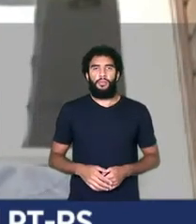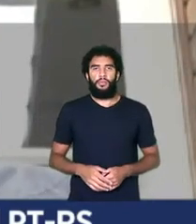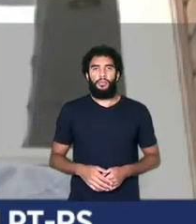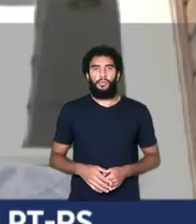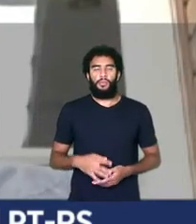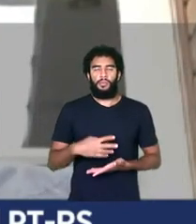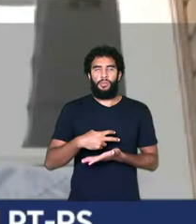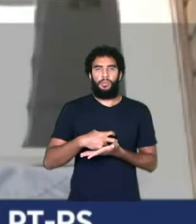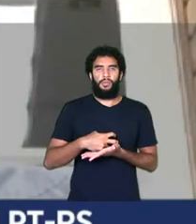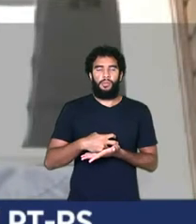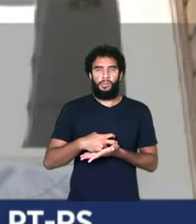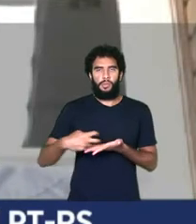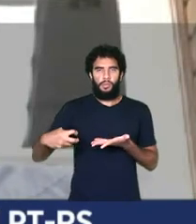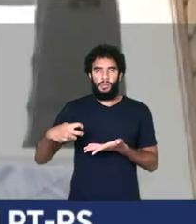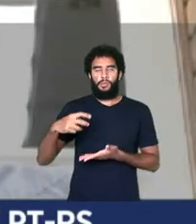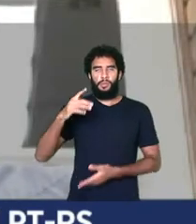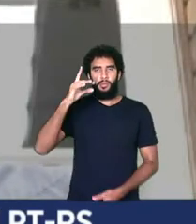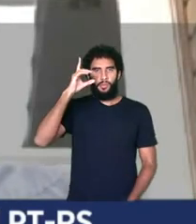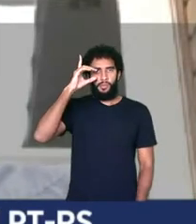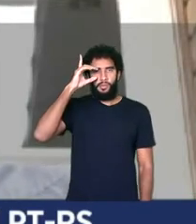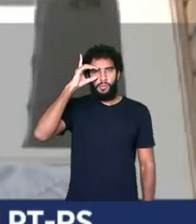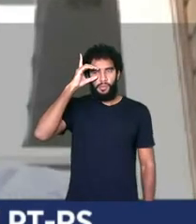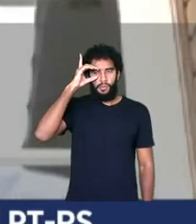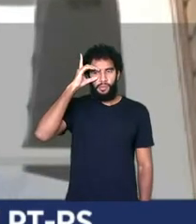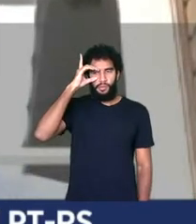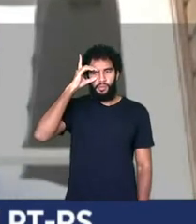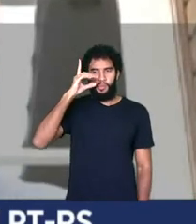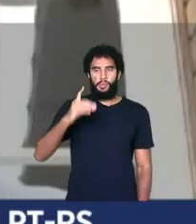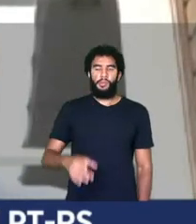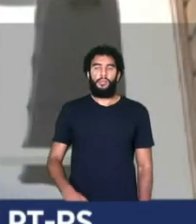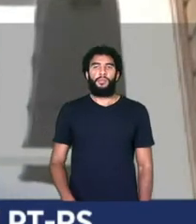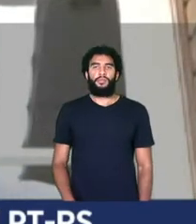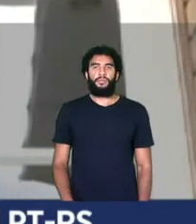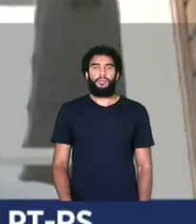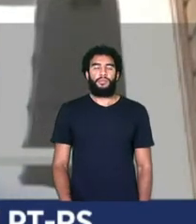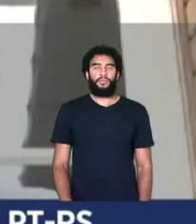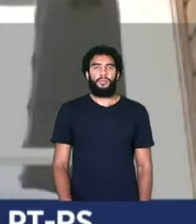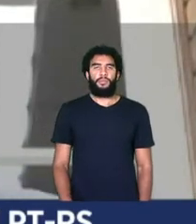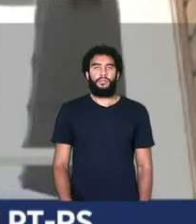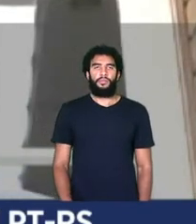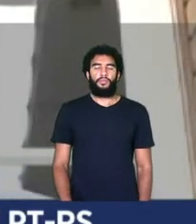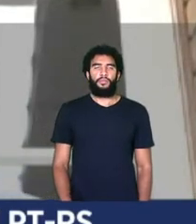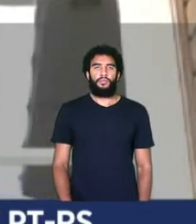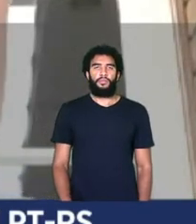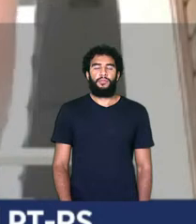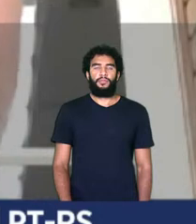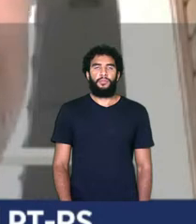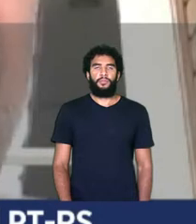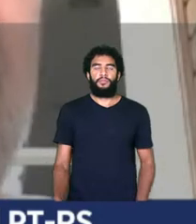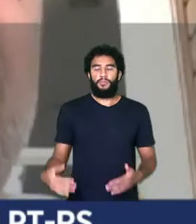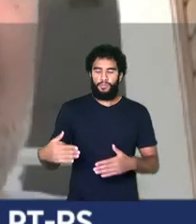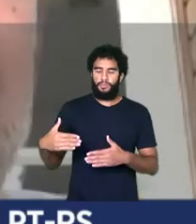DEPUTADAS QUE ESTÃO CONOSCO E O POVO BRASILEIRO QUE NOS ACOMPANHA. NESSES ÚLTIMOS ANOS, DESDE O GOLPE QUE DERRUBOU DE MANEIRA ILEGAL A PRESIDENTA DILMA, DA